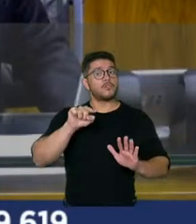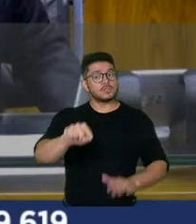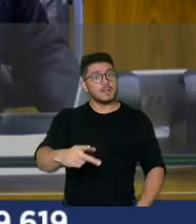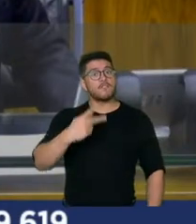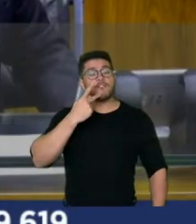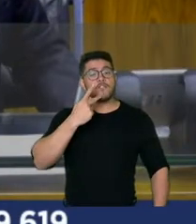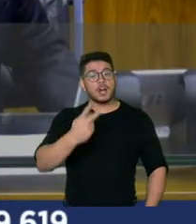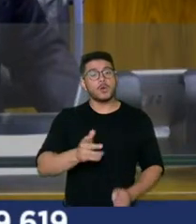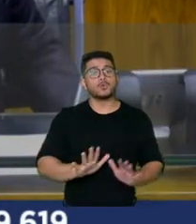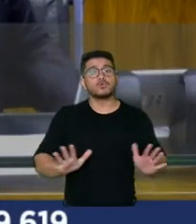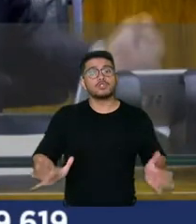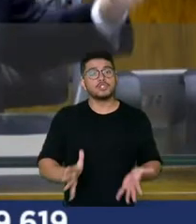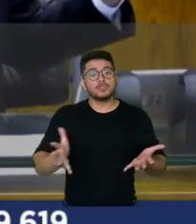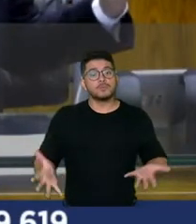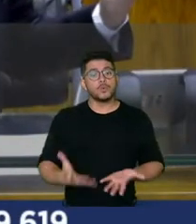FAVOR DO REQUERIMENTO QUE LIBERA PLANTAÇÃO DE MACONHA